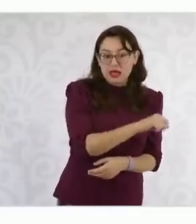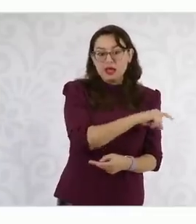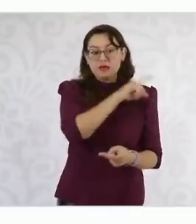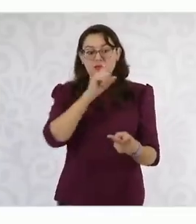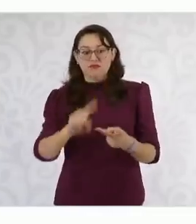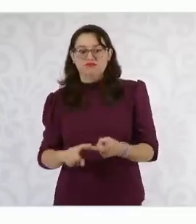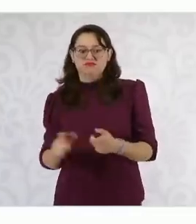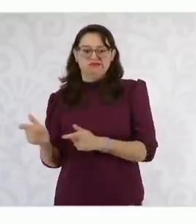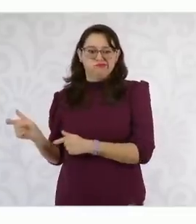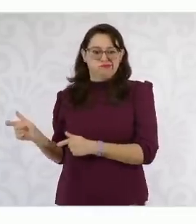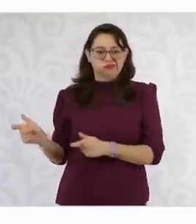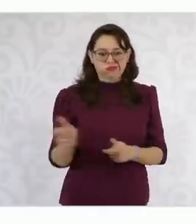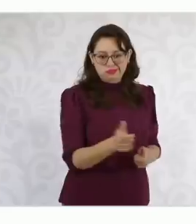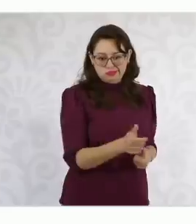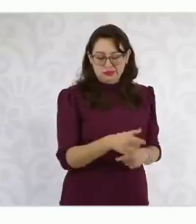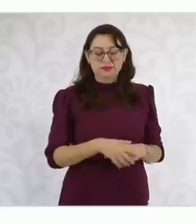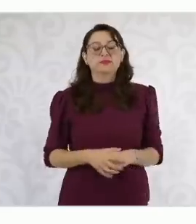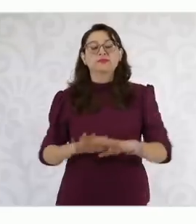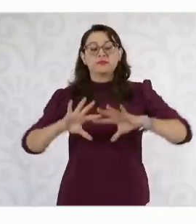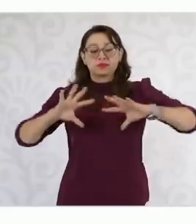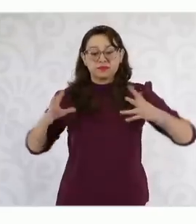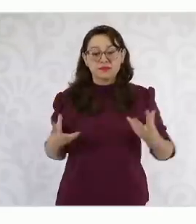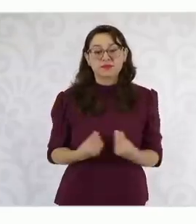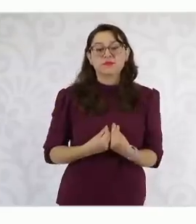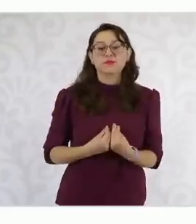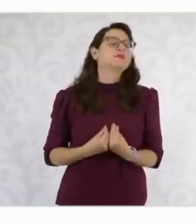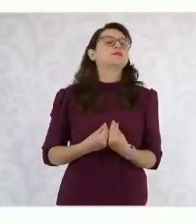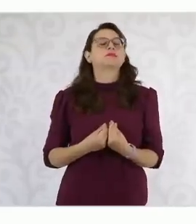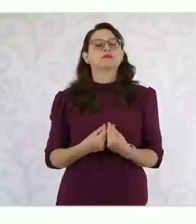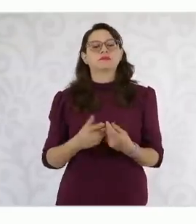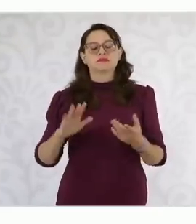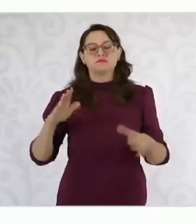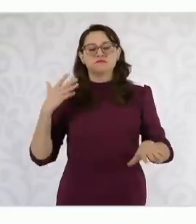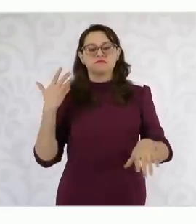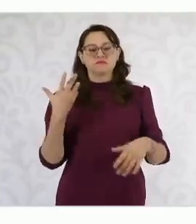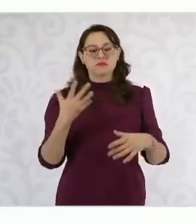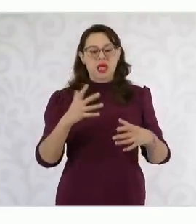aseguramiento genera una afectación económica a la delincuencia organizada por más de 16 millones de